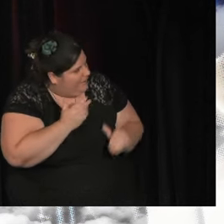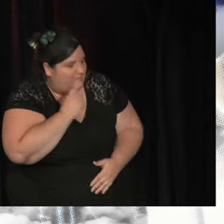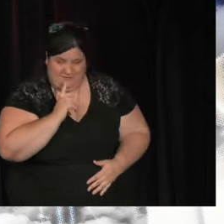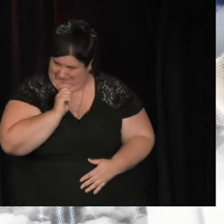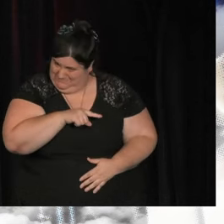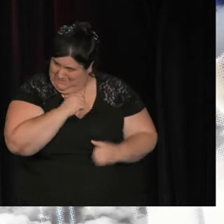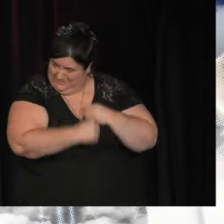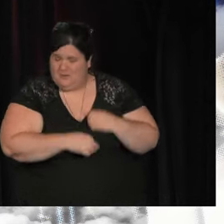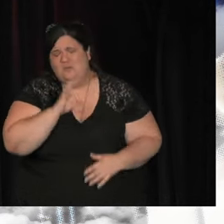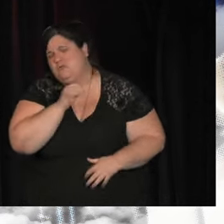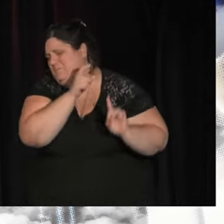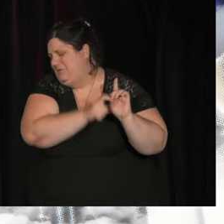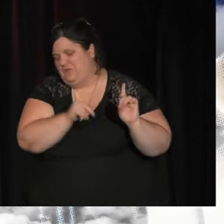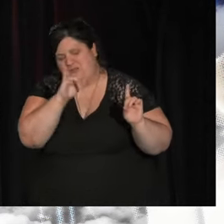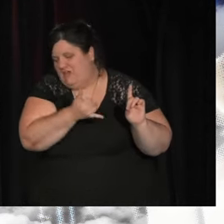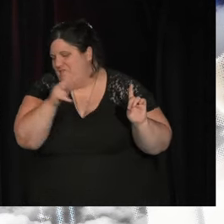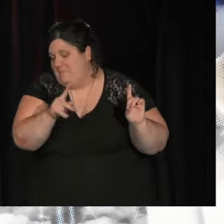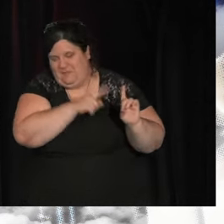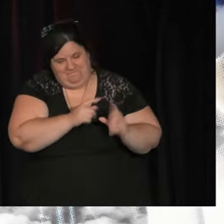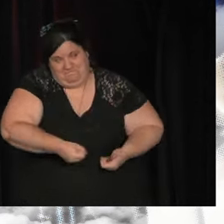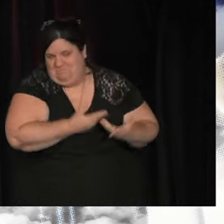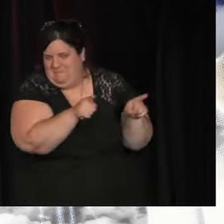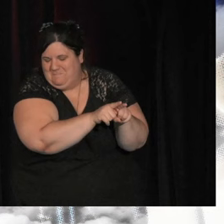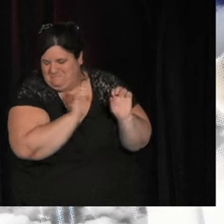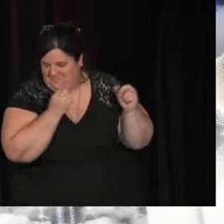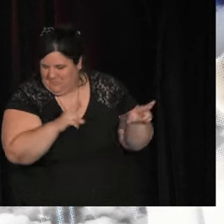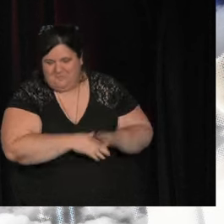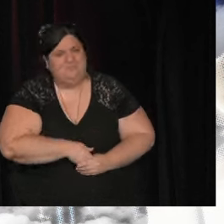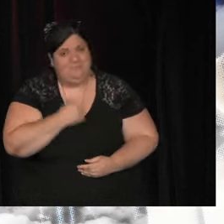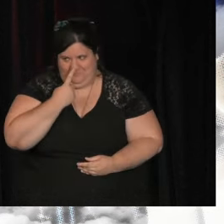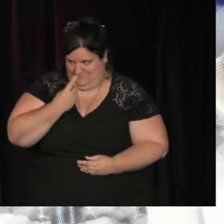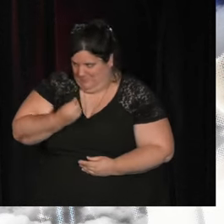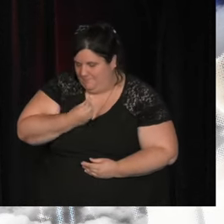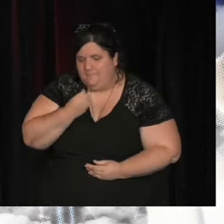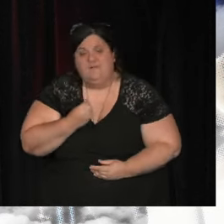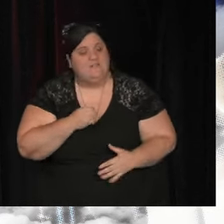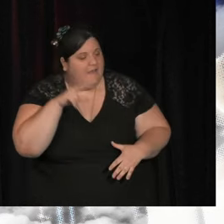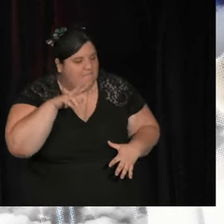Et ils ont vu qu'il y avait quand même un petit boulevard à ce niveau-là de quitter le réalisme et le FPS.